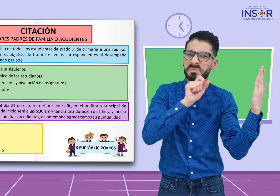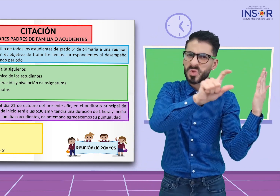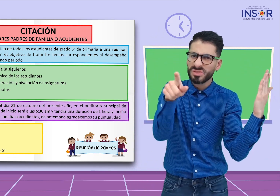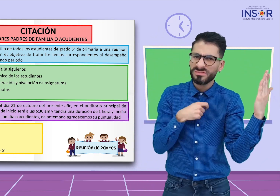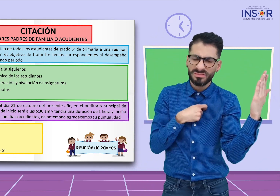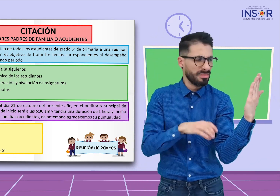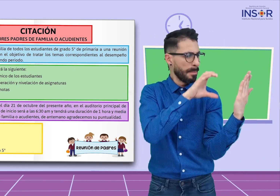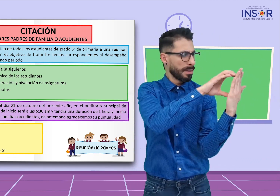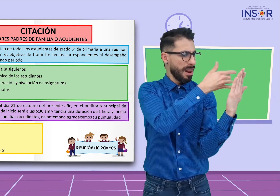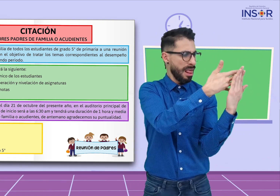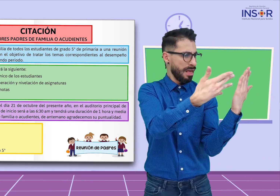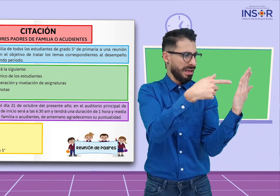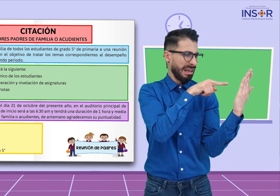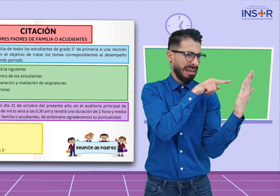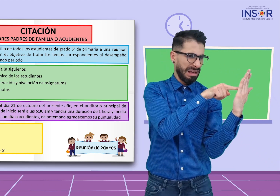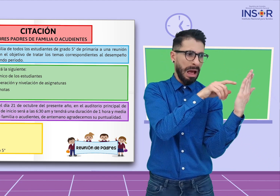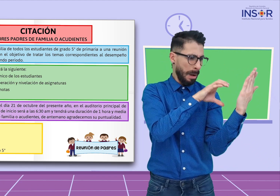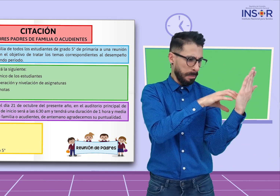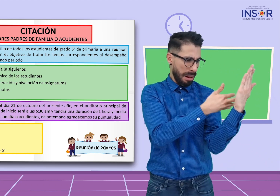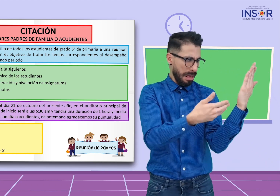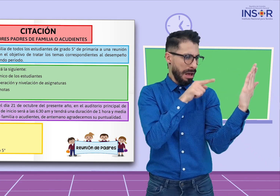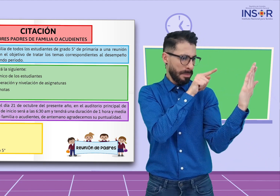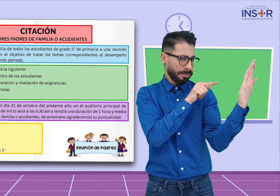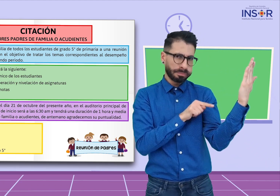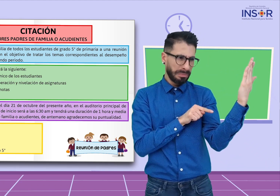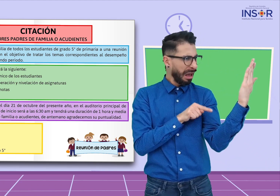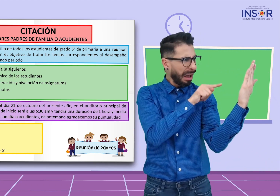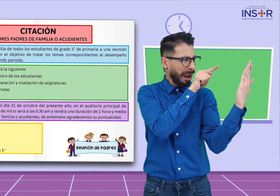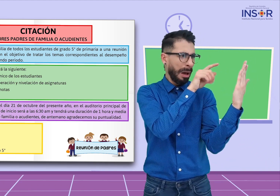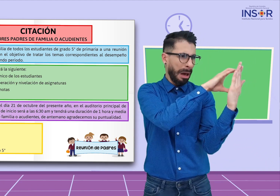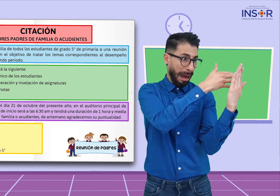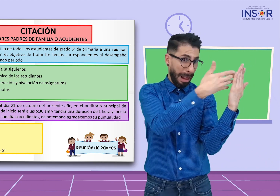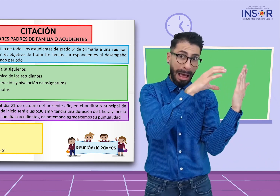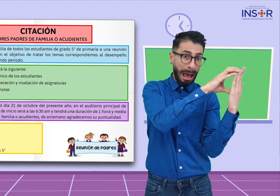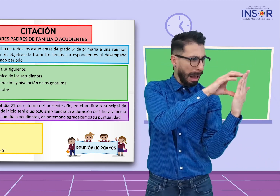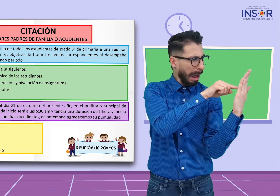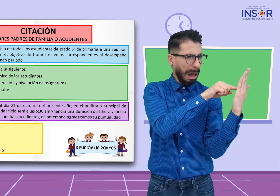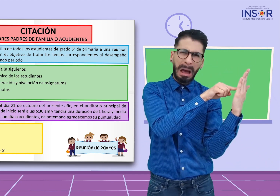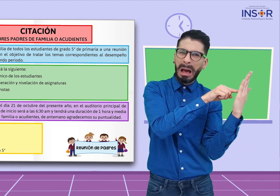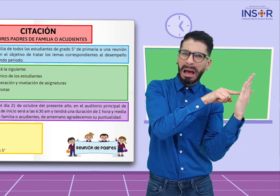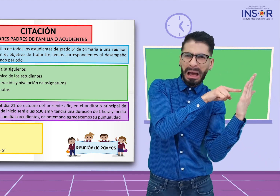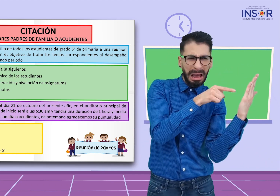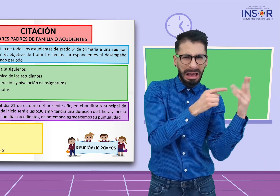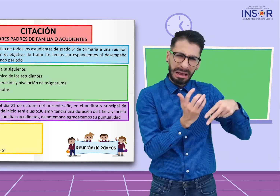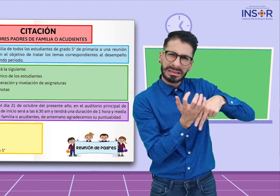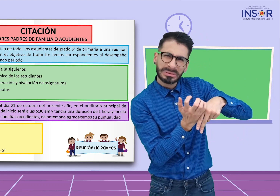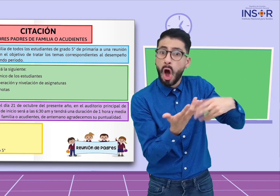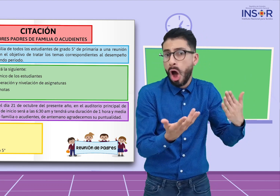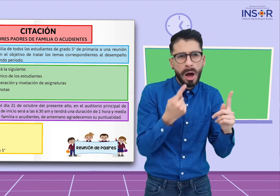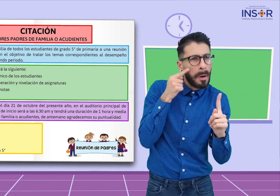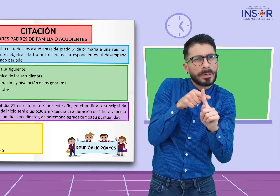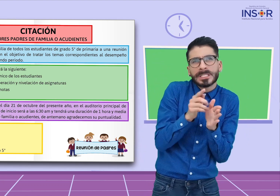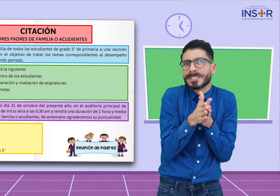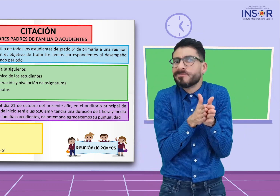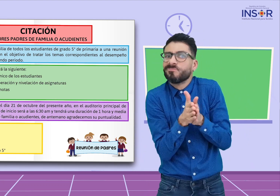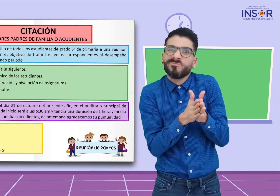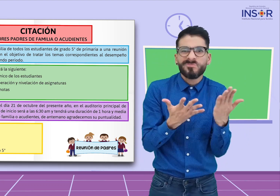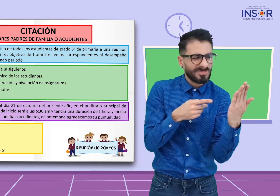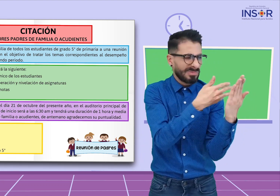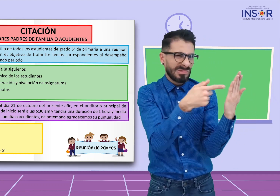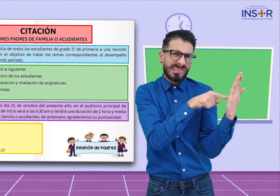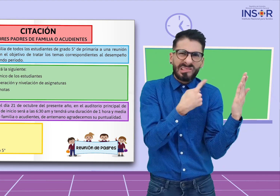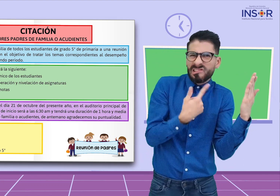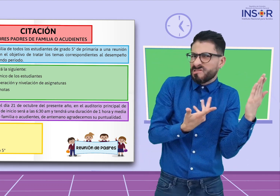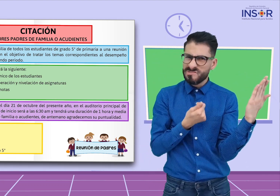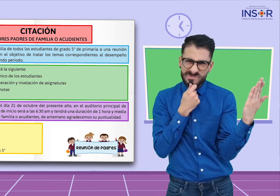Pero todavía hay algo que aclarar ¿Qué intención tiene cada parte?